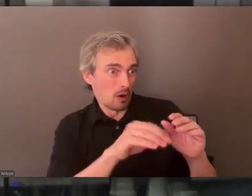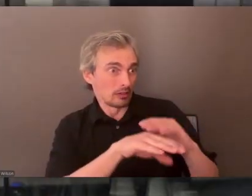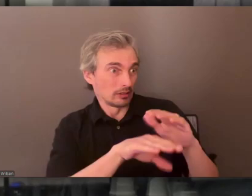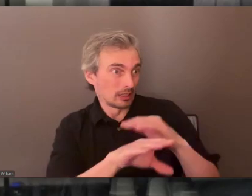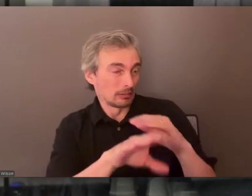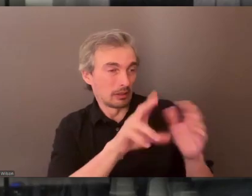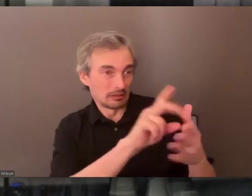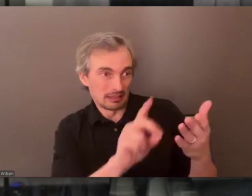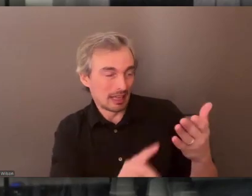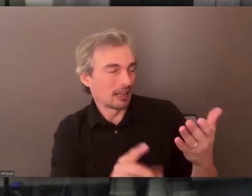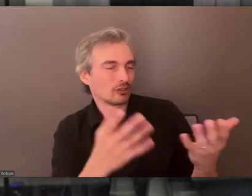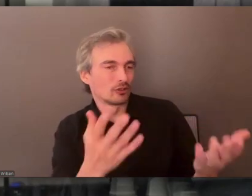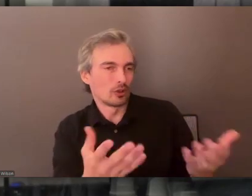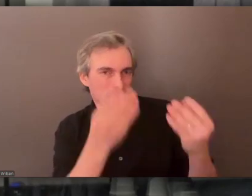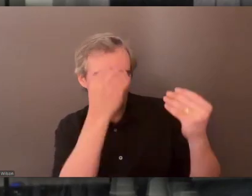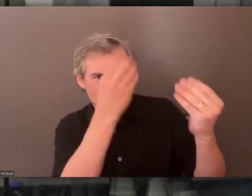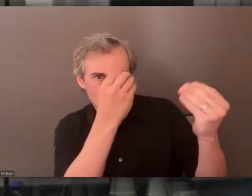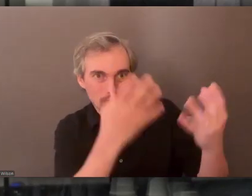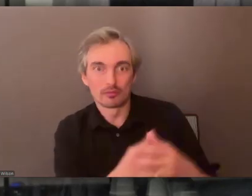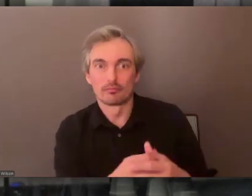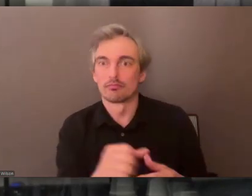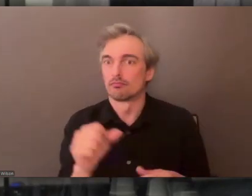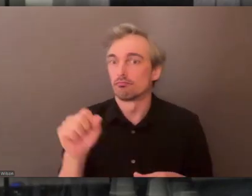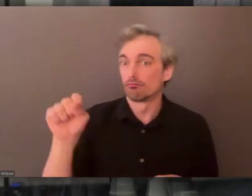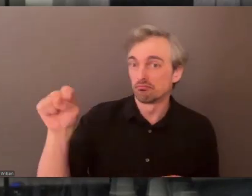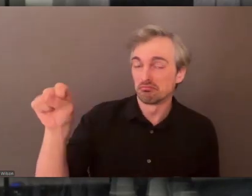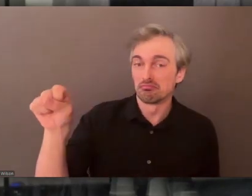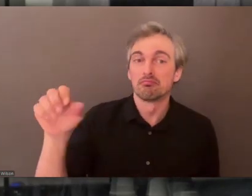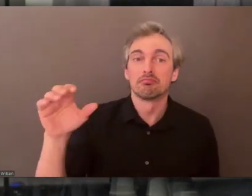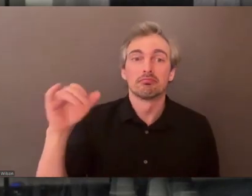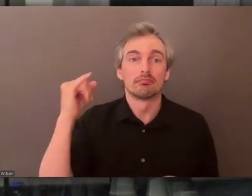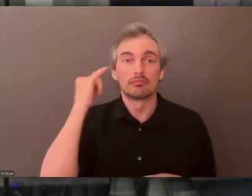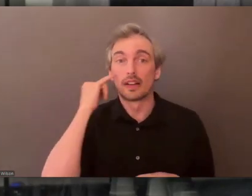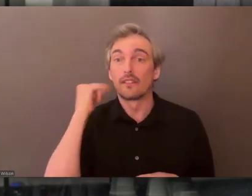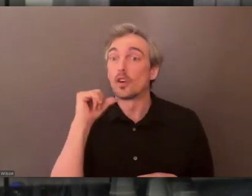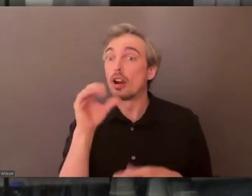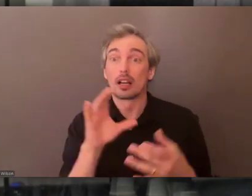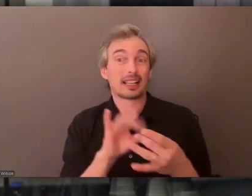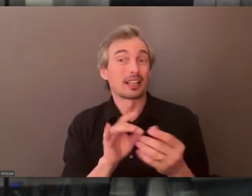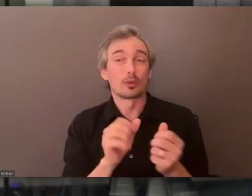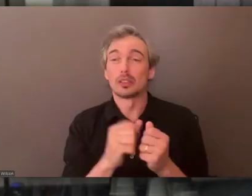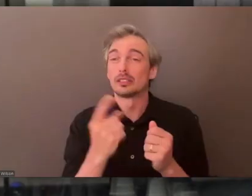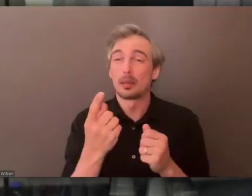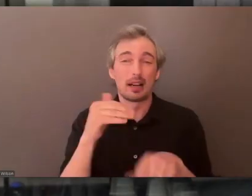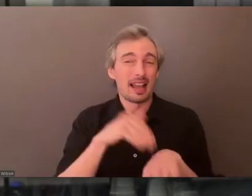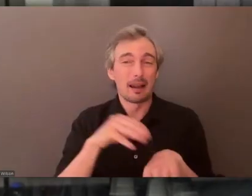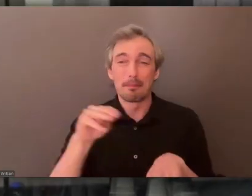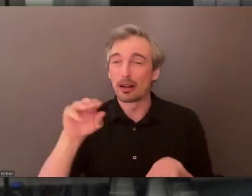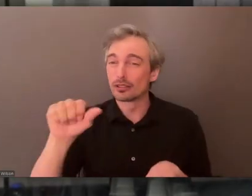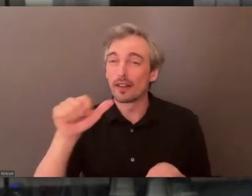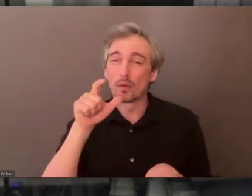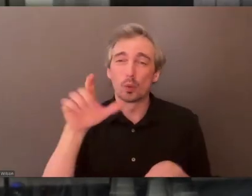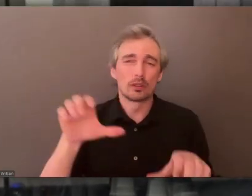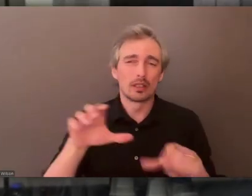もし、デザインやデ ータに関わるマイクロソフトの人や、 Power BIプ ロジェクトに携わっている人とつながっていないなら、探し始めるといいでしょう。